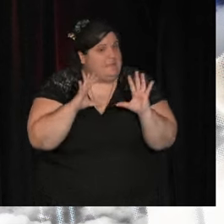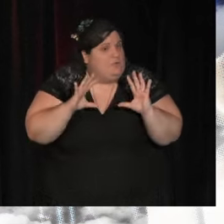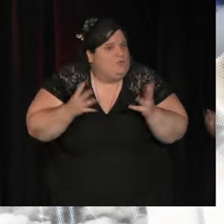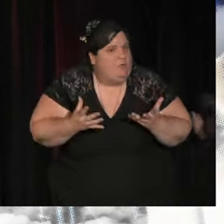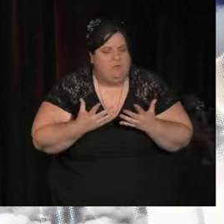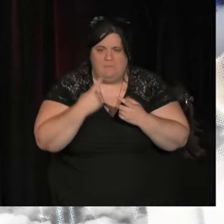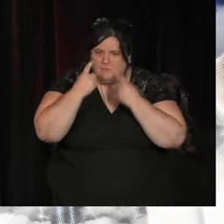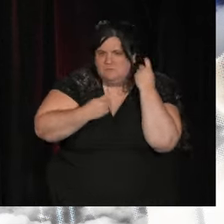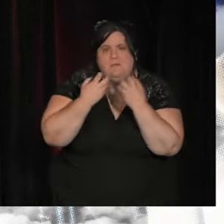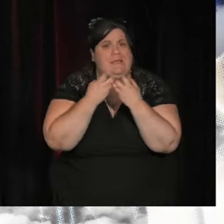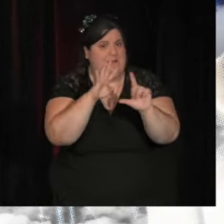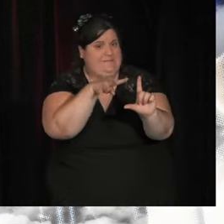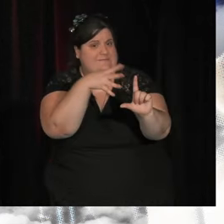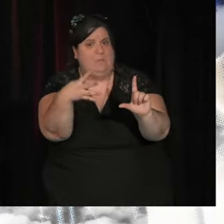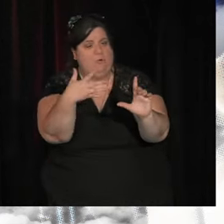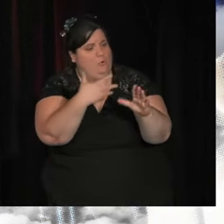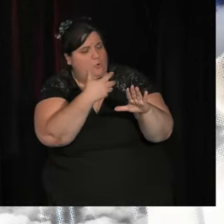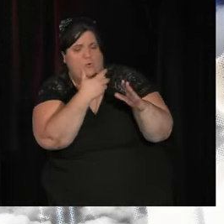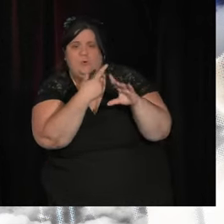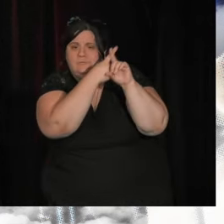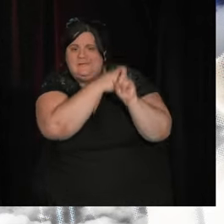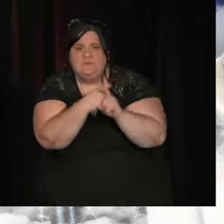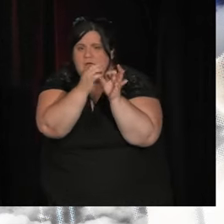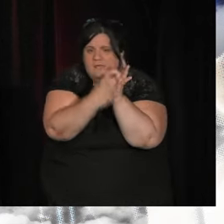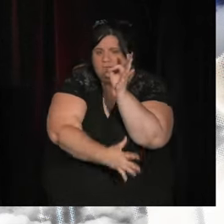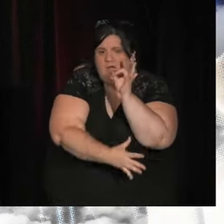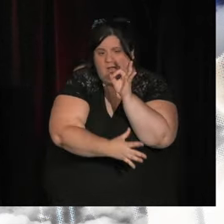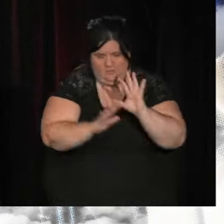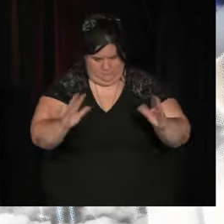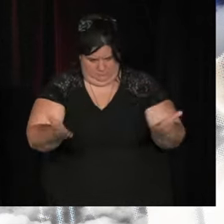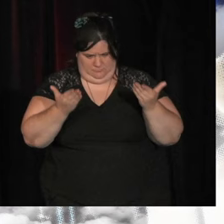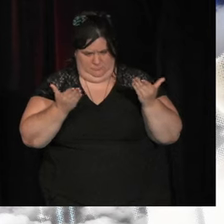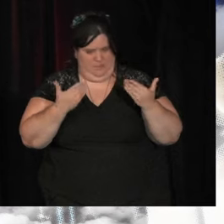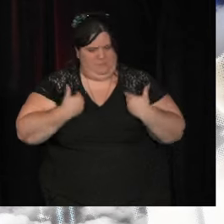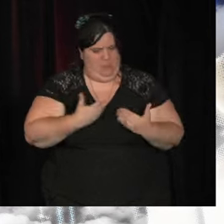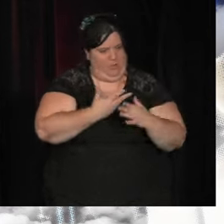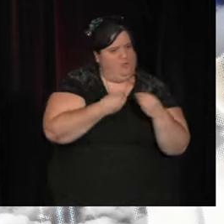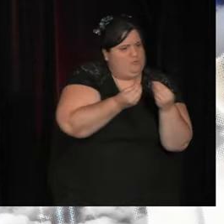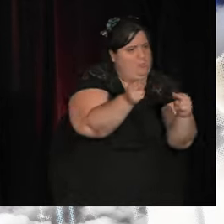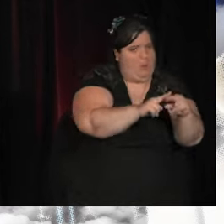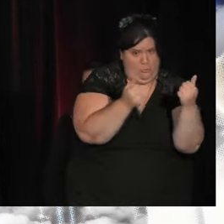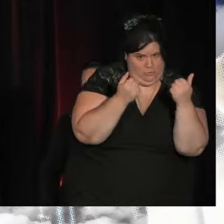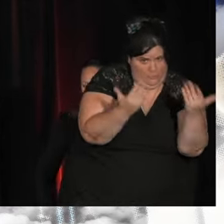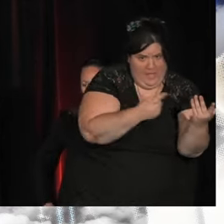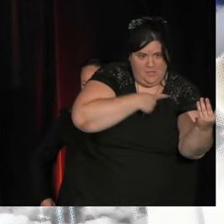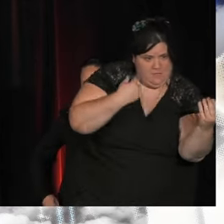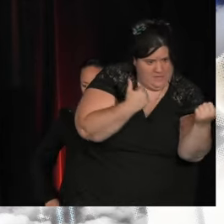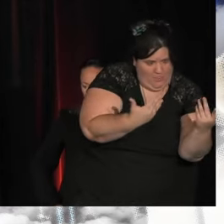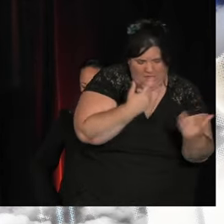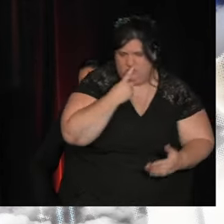Notamment par exemple le tableau des scores, ce n'est pas à la fin de la game, ce n'est pas simplement ton nombre de kills et ces choses-là qui sont mis en avant. C'est un truc qu'ils ont enlevé.